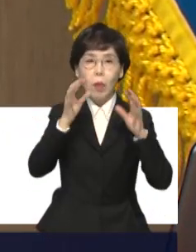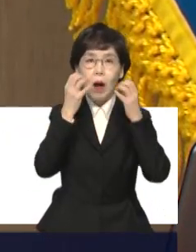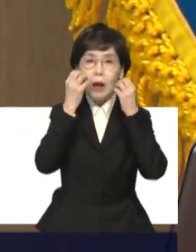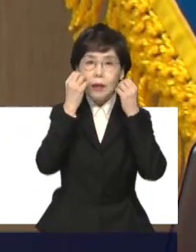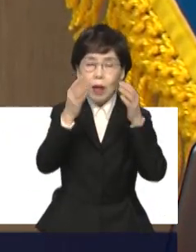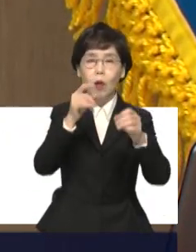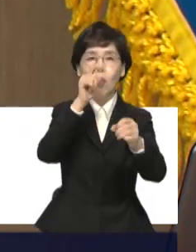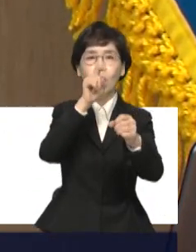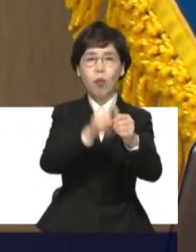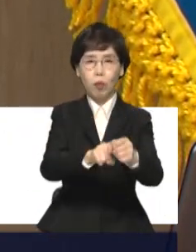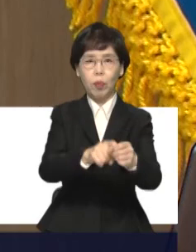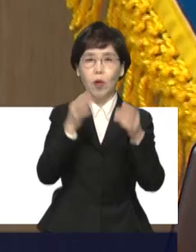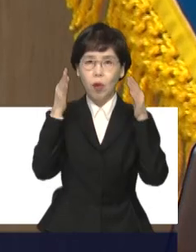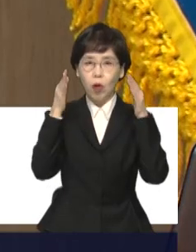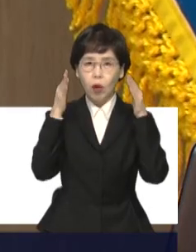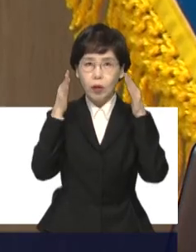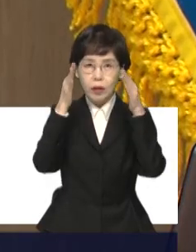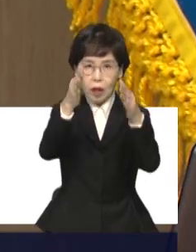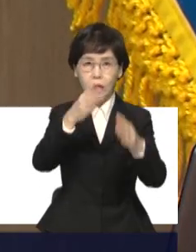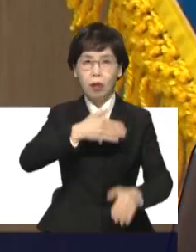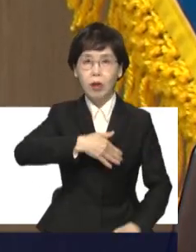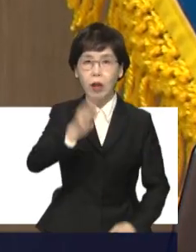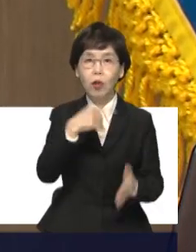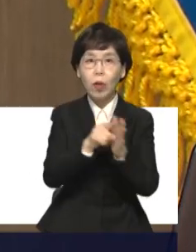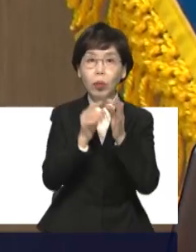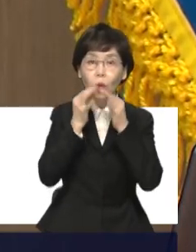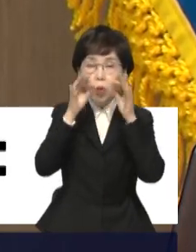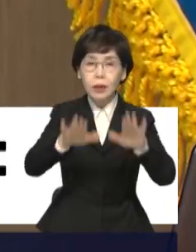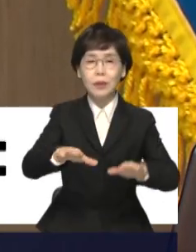일본과 새로운 지향점을 도출하고자 하는 노력은 이번이 처음은 아닙니다.